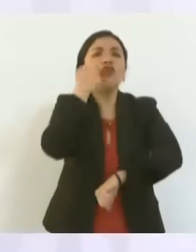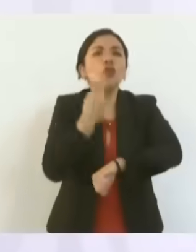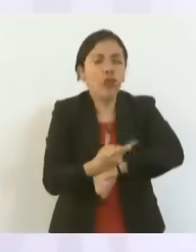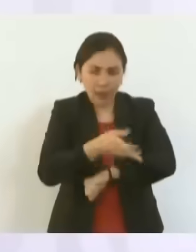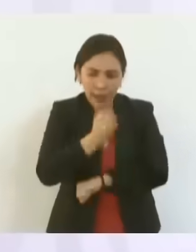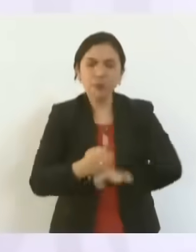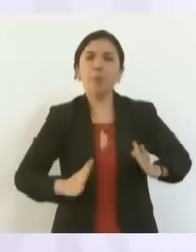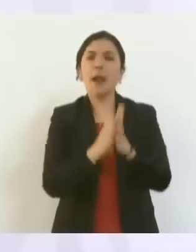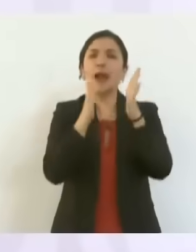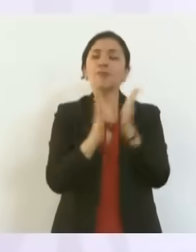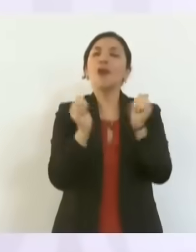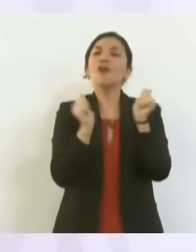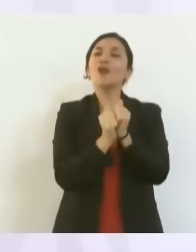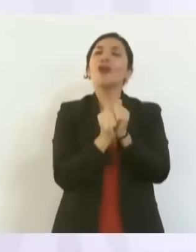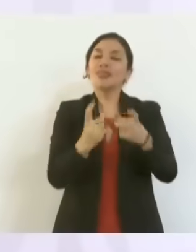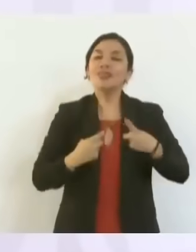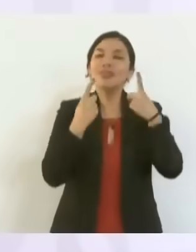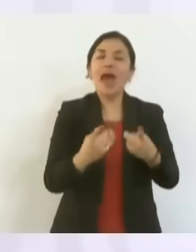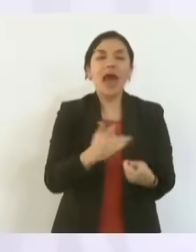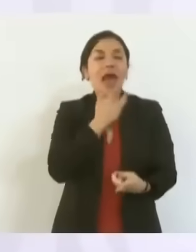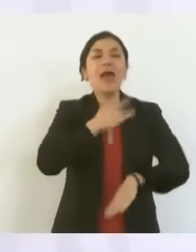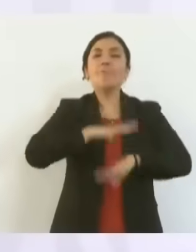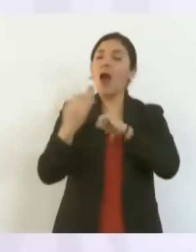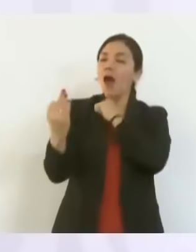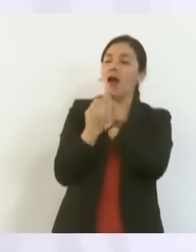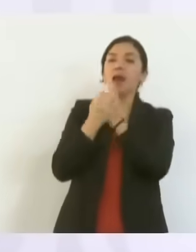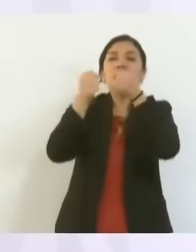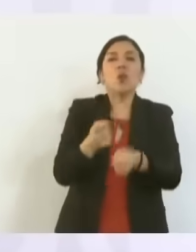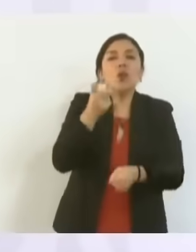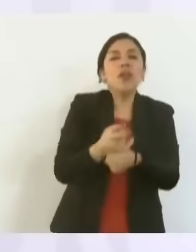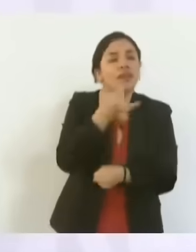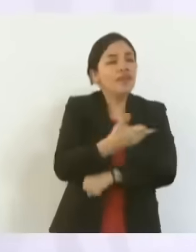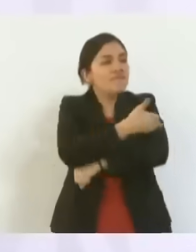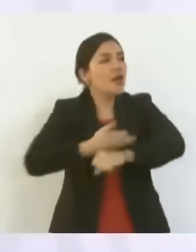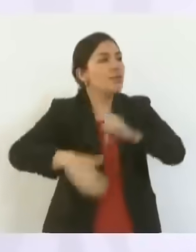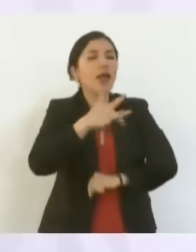brindando un incentivo de seguridad y tranquilidad a las familias mexicanas.